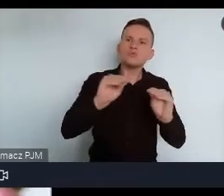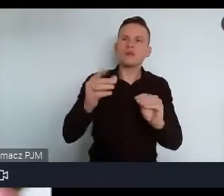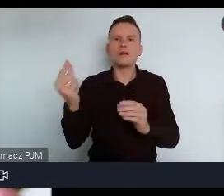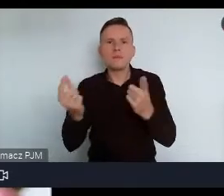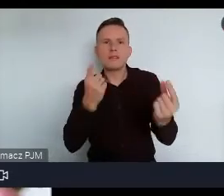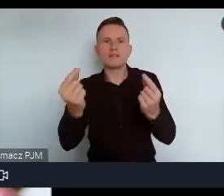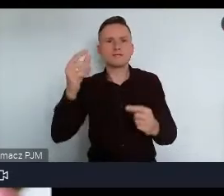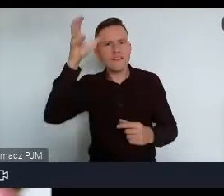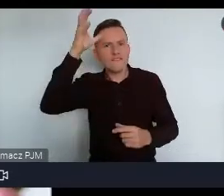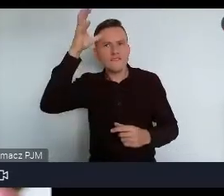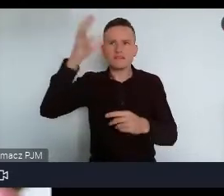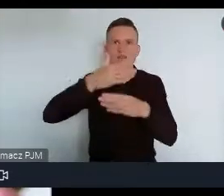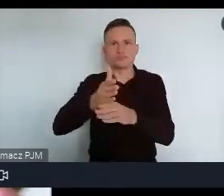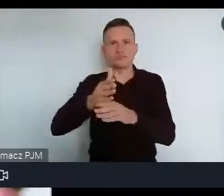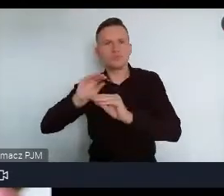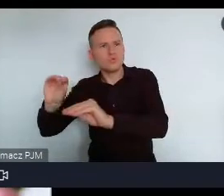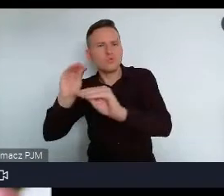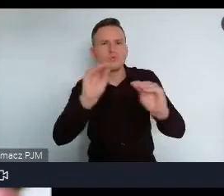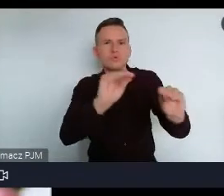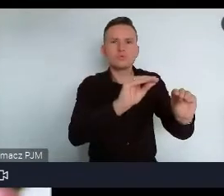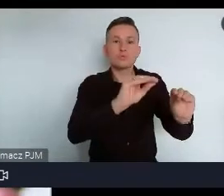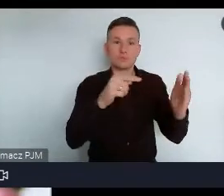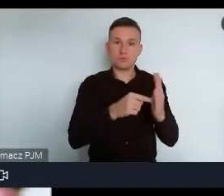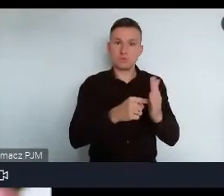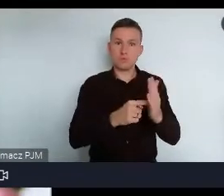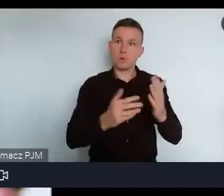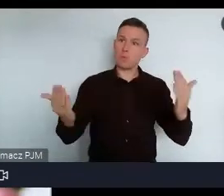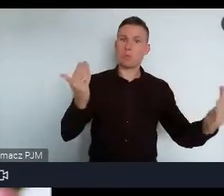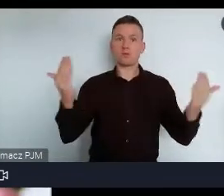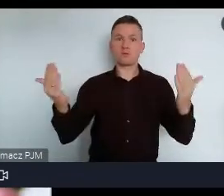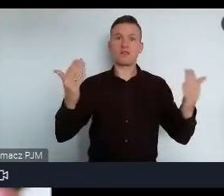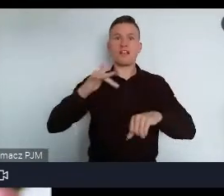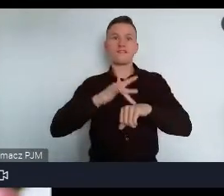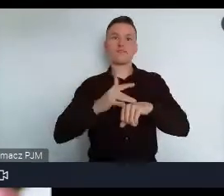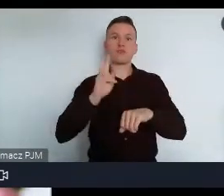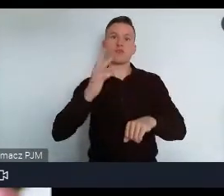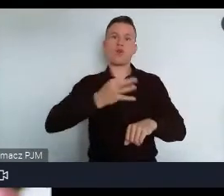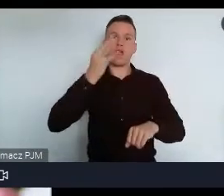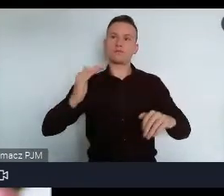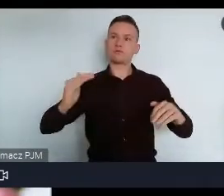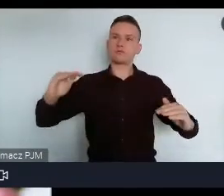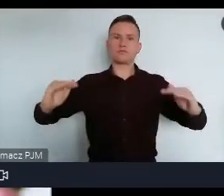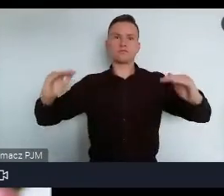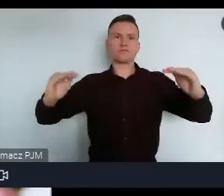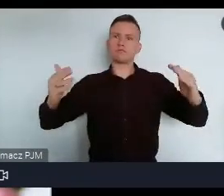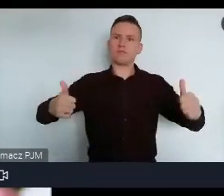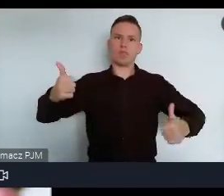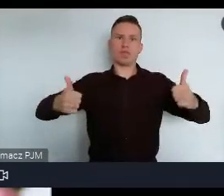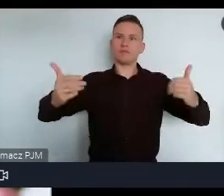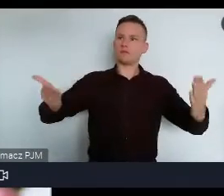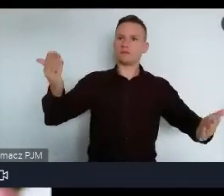Zamiast być środkiem do porównywania wyników z innymi, którzy używają tych samych narzędzi i metod,